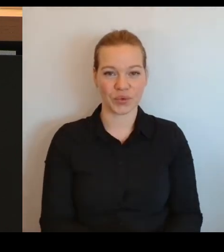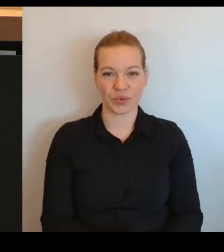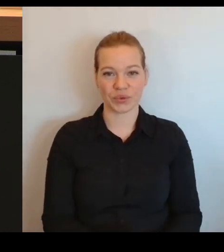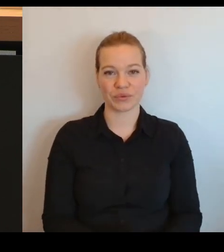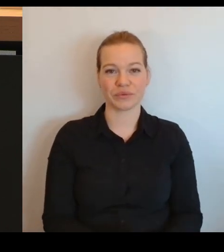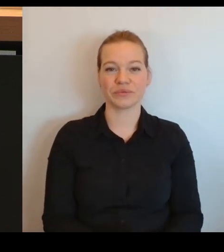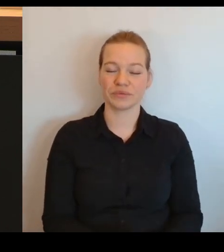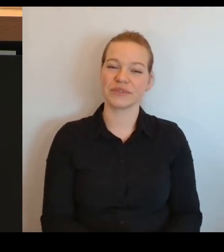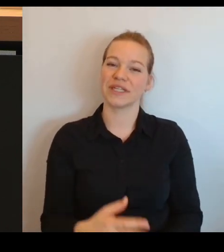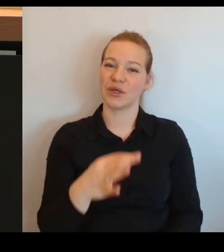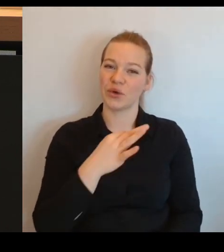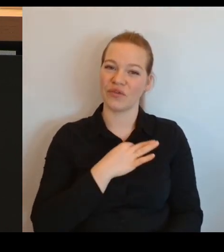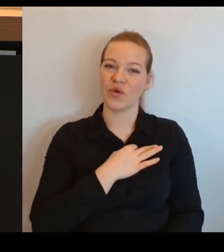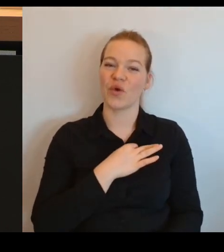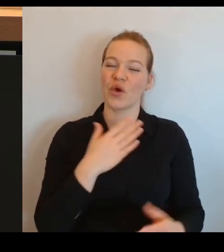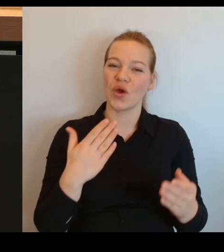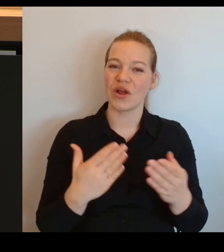diese Kampagne aus voller Überzeugung.